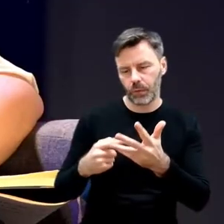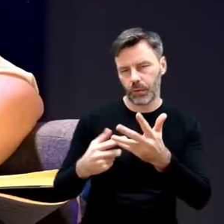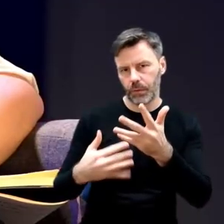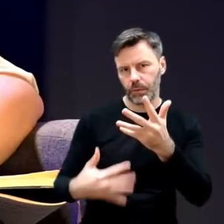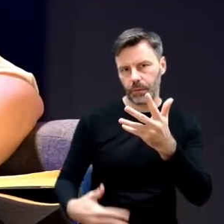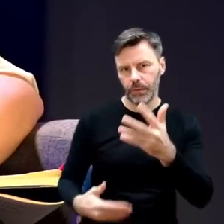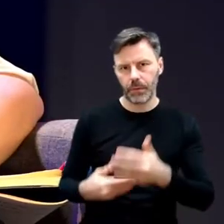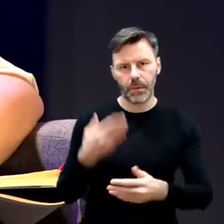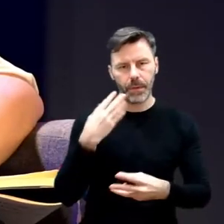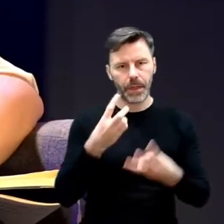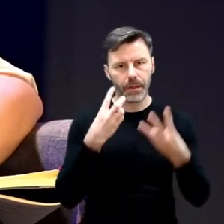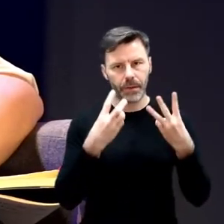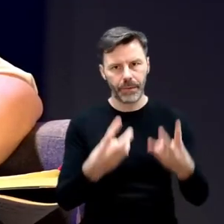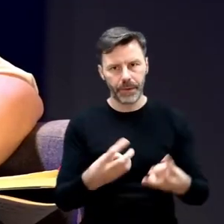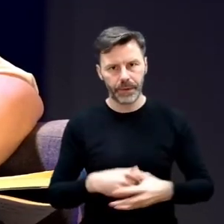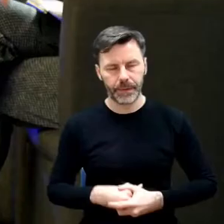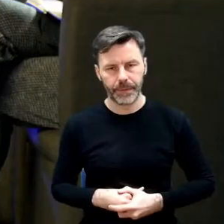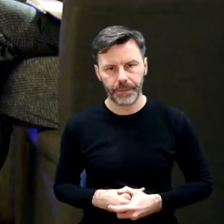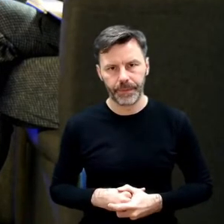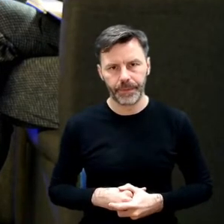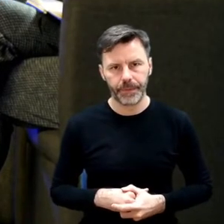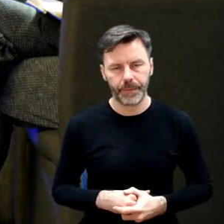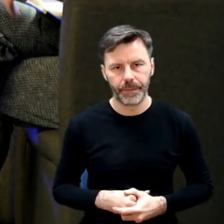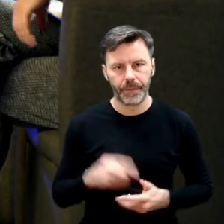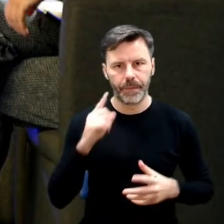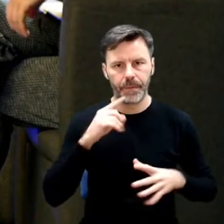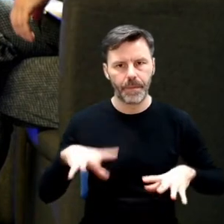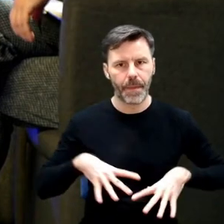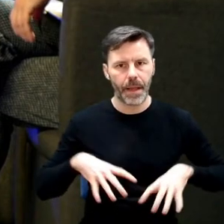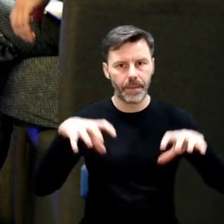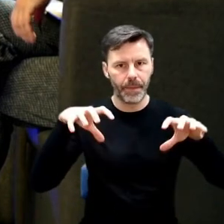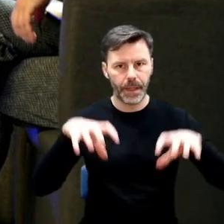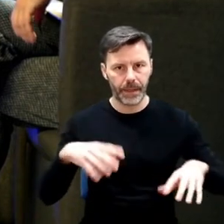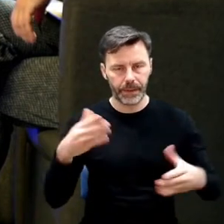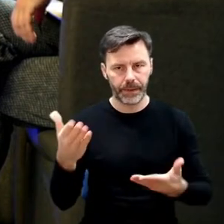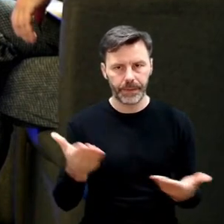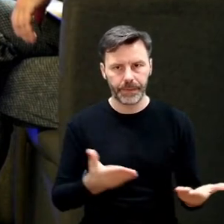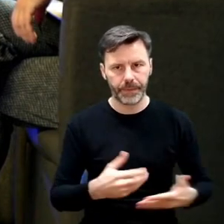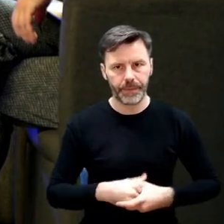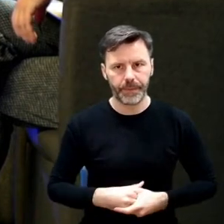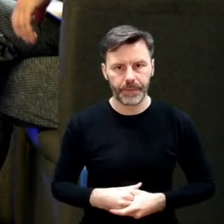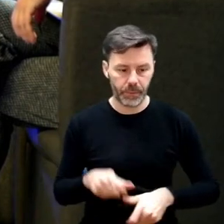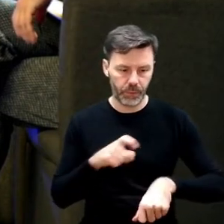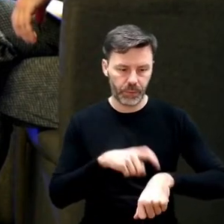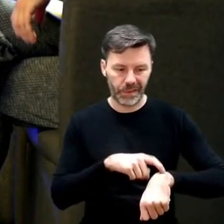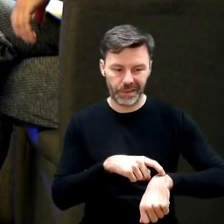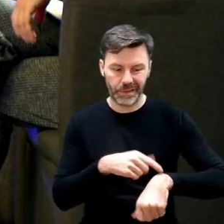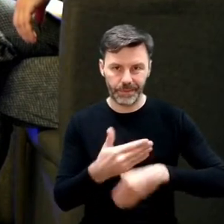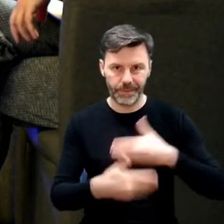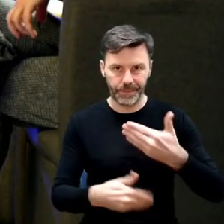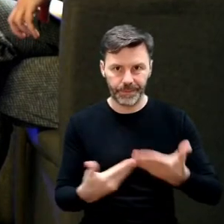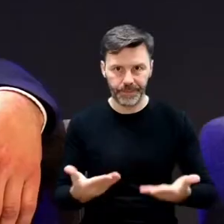Ostatnia wypowiedź Pana prezesa i jeszcze Państwu dajemy głos, mimo że już czas naprawdę nas bardzo goni. Dziękuję.